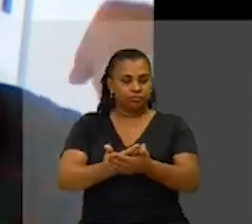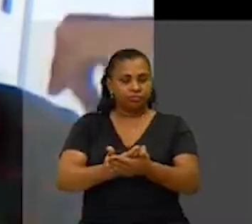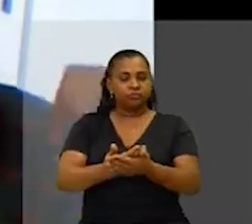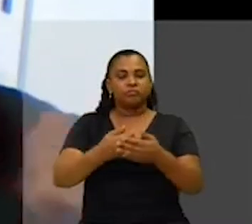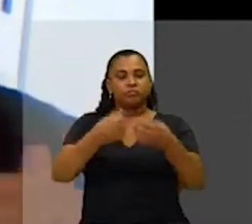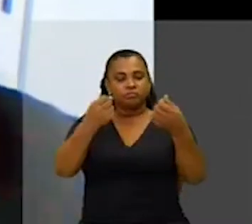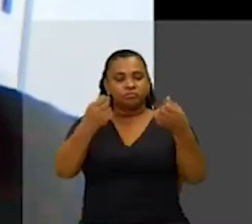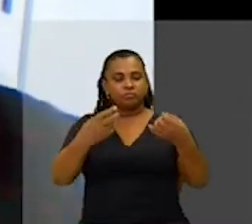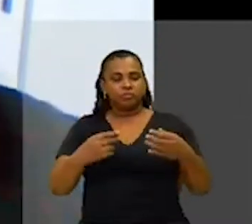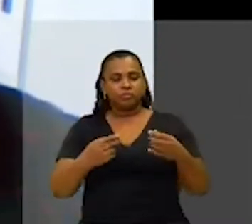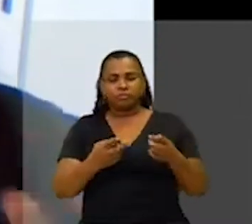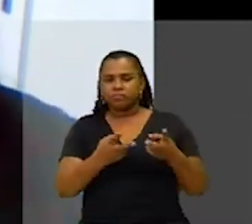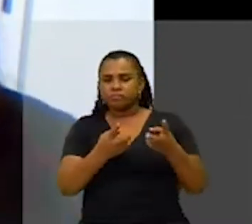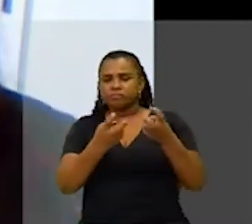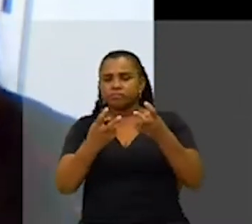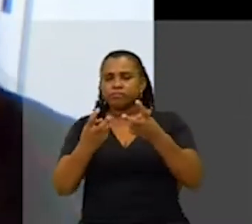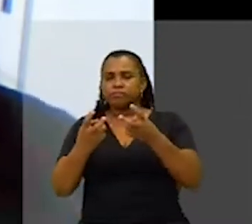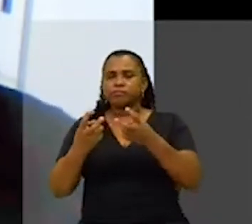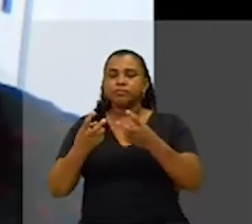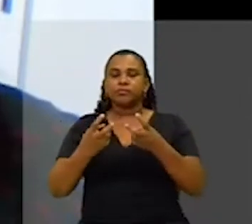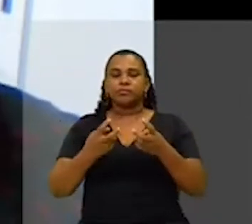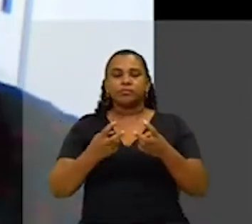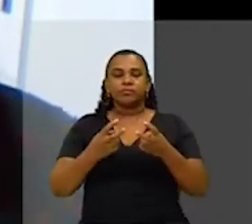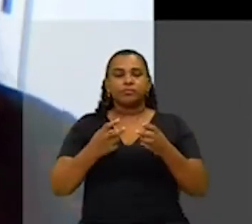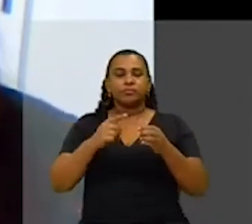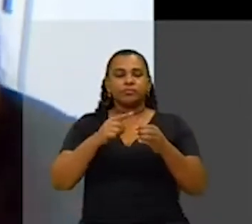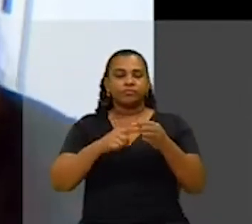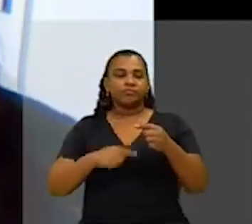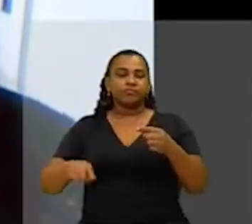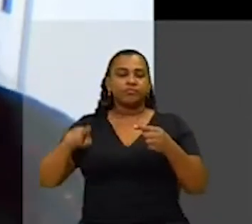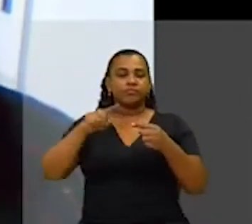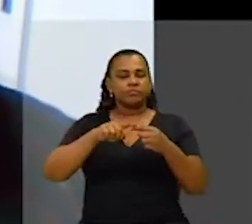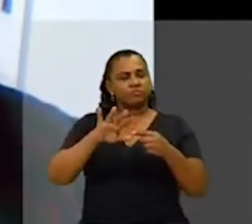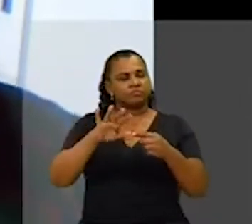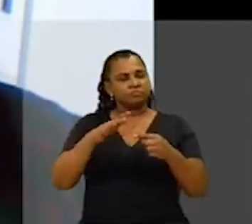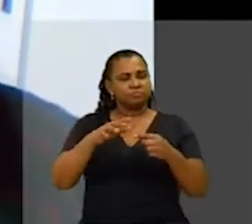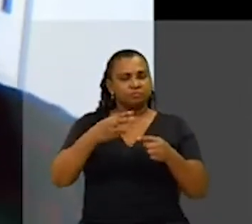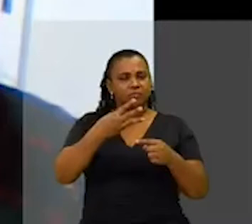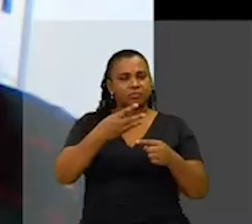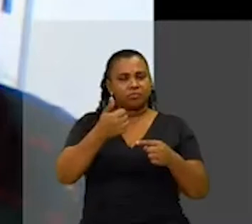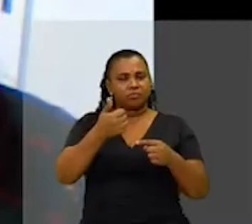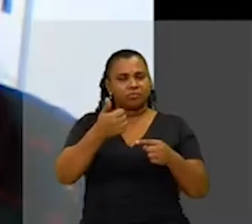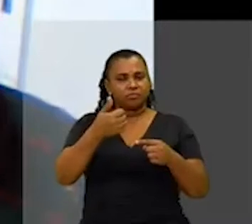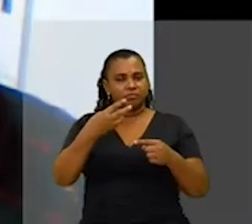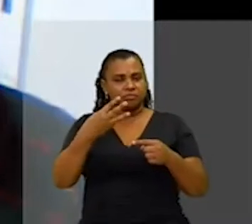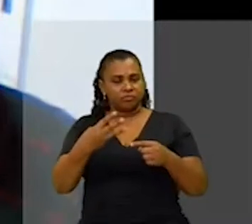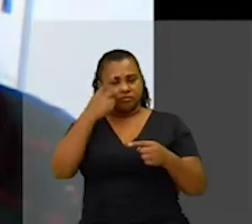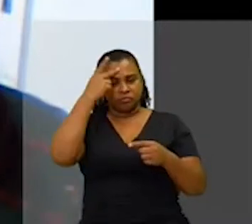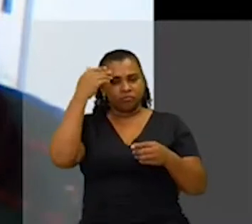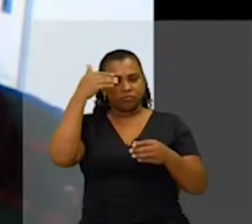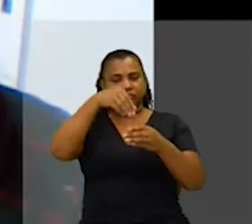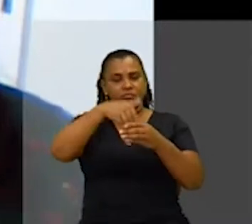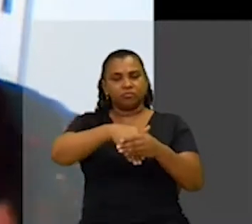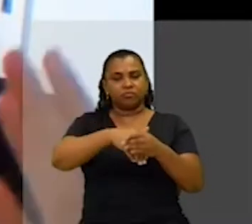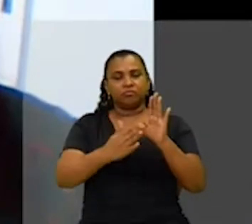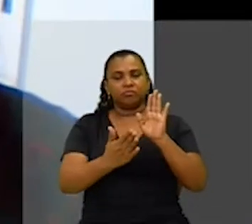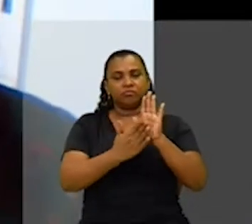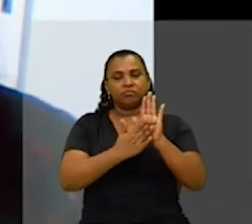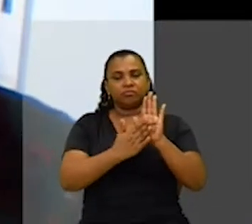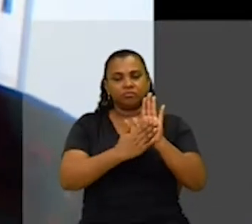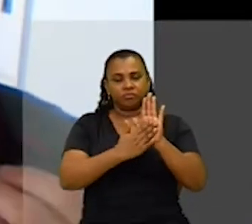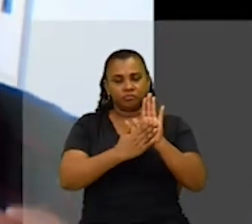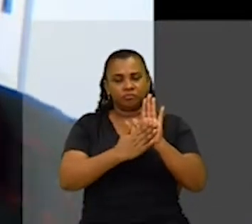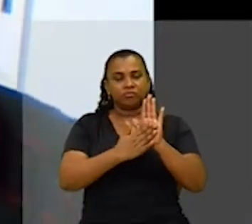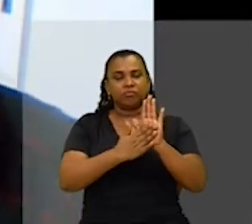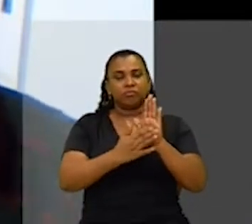identificar os nesse último ciclo pelo menos 313 candidaturas é propostas 12 em 20 então no